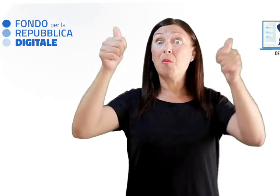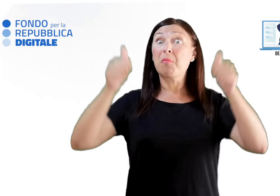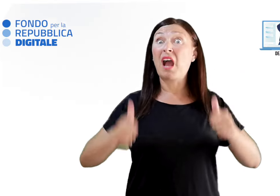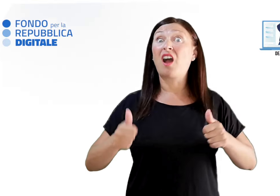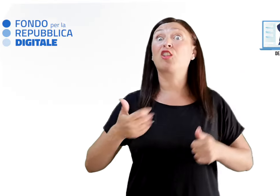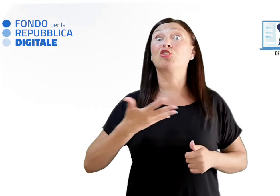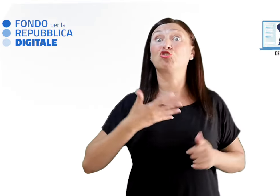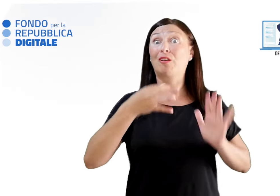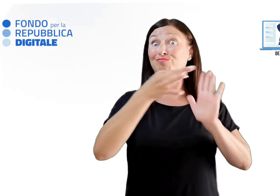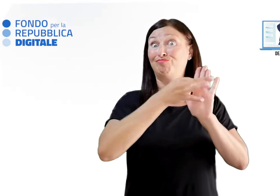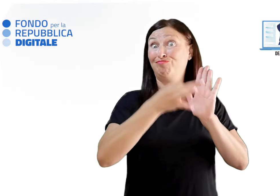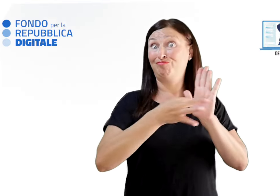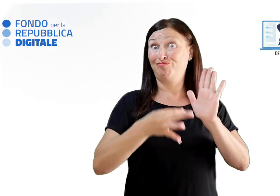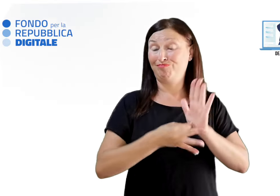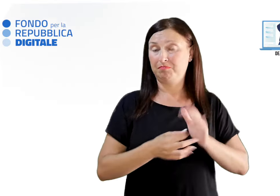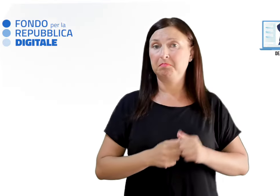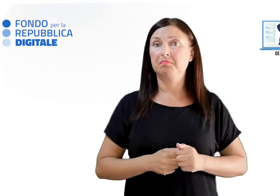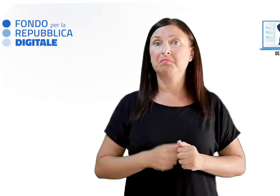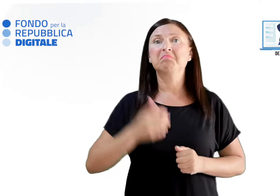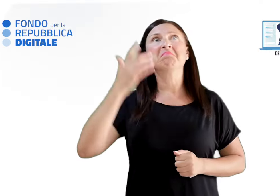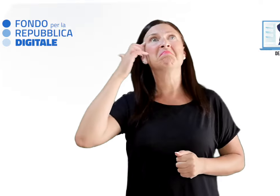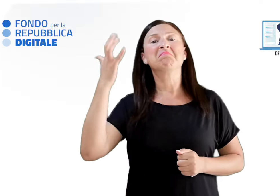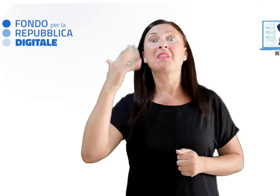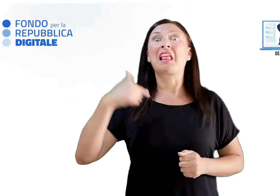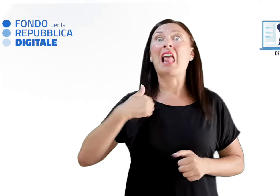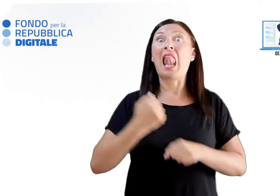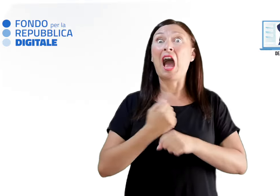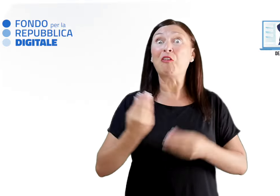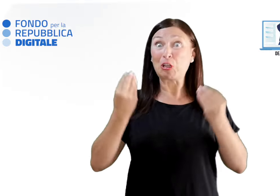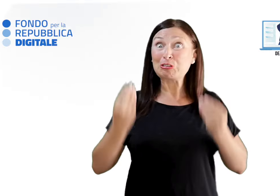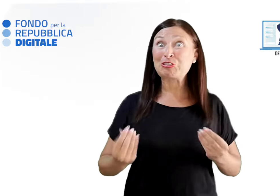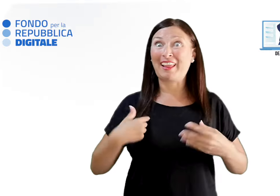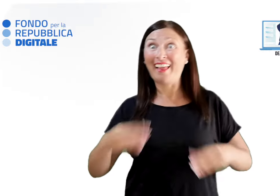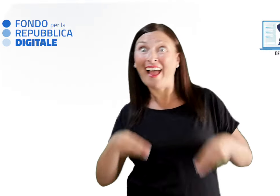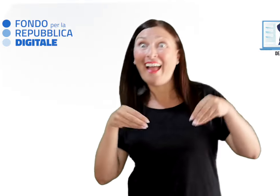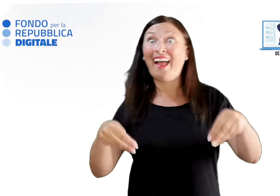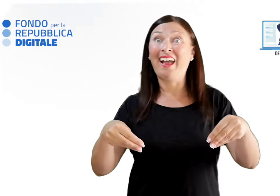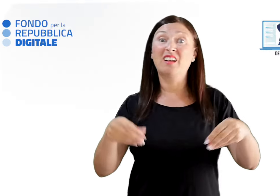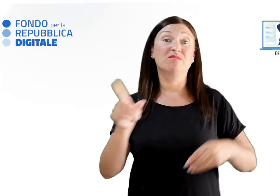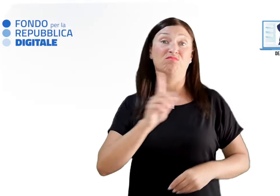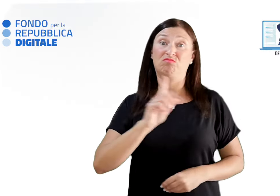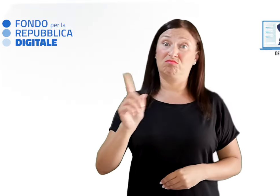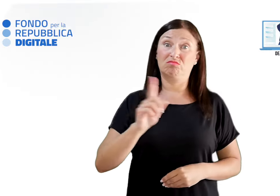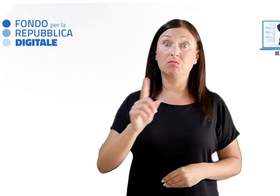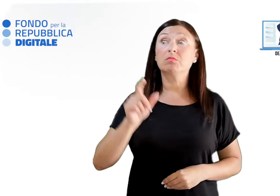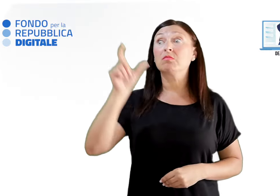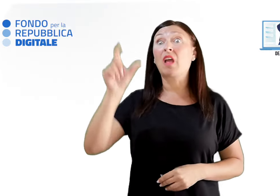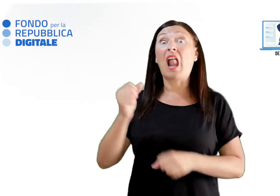Nel bando ci sono i requisiti di partecipazione, chi ha il lavoro e non può partecipare